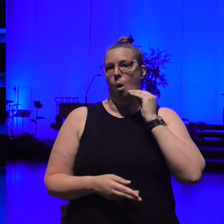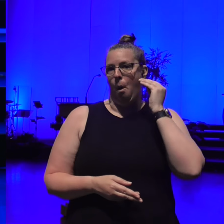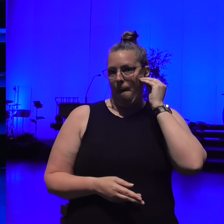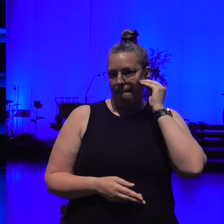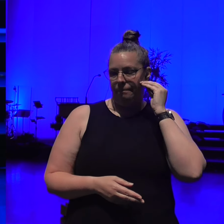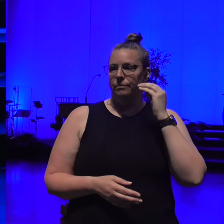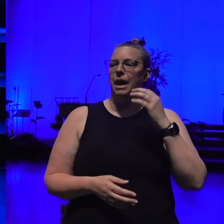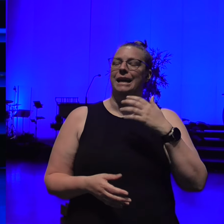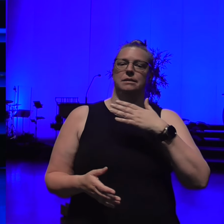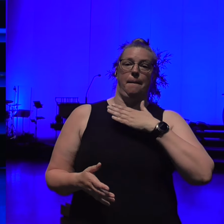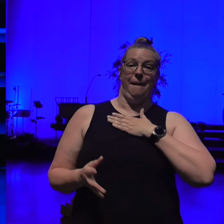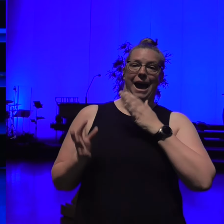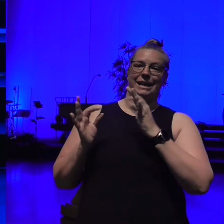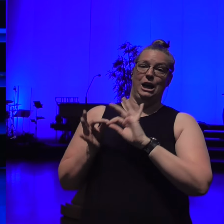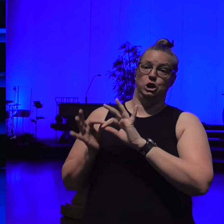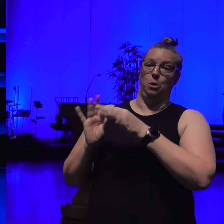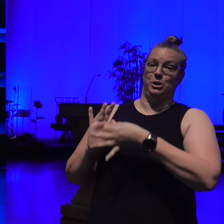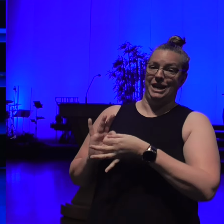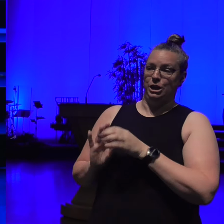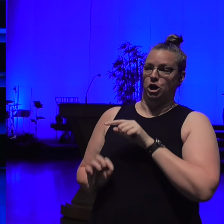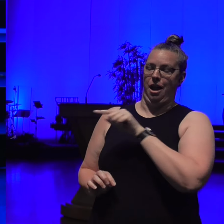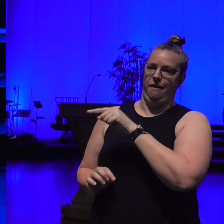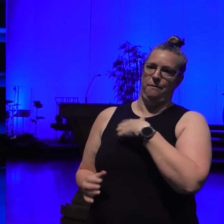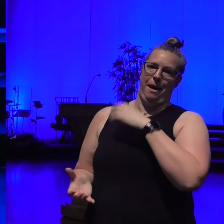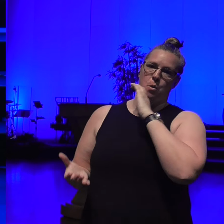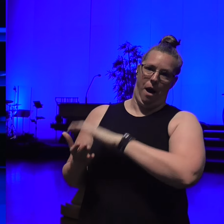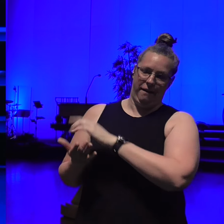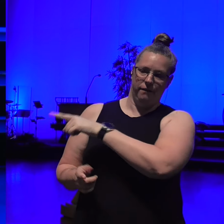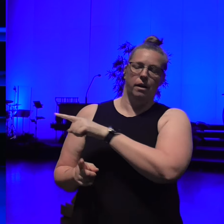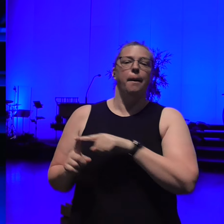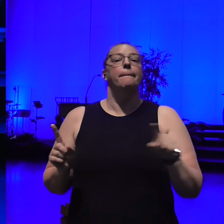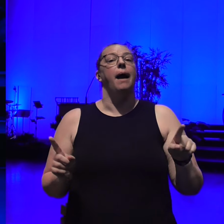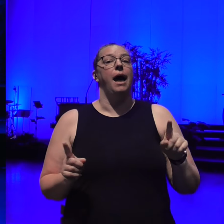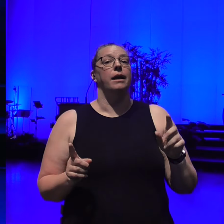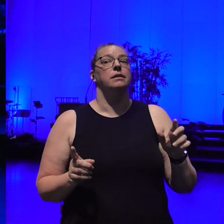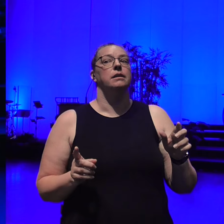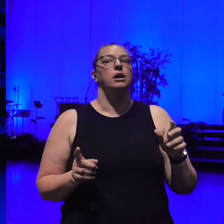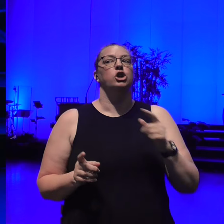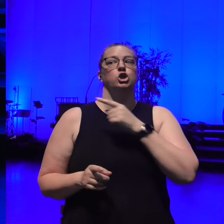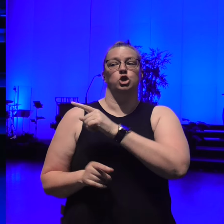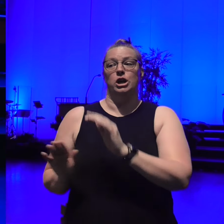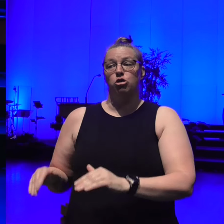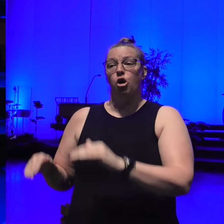mi esposa, pero creo que ella creció con el hogar como una experiencia muy comunitaria donde